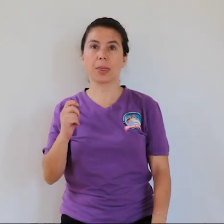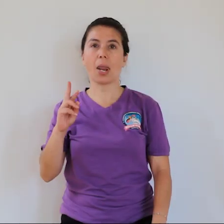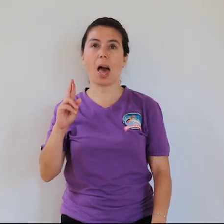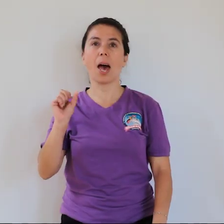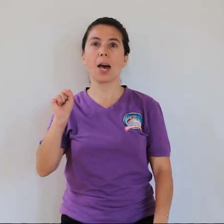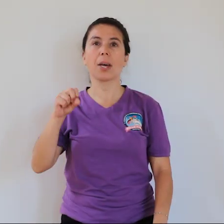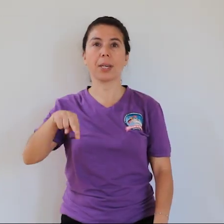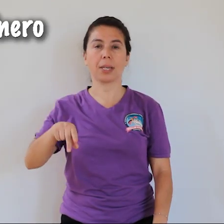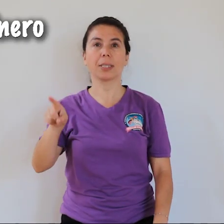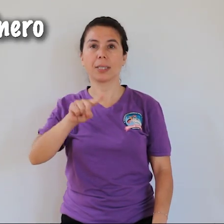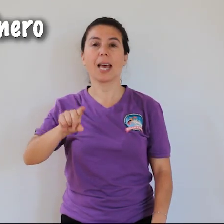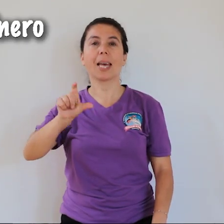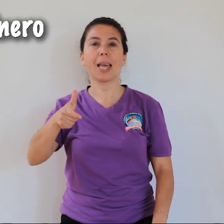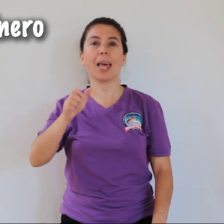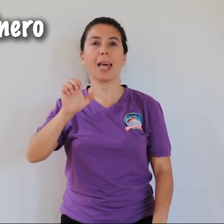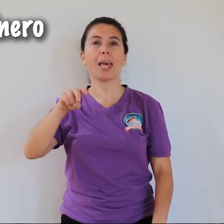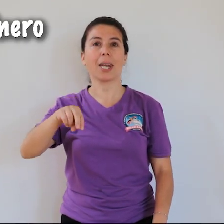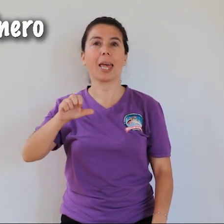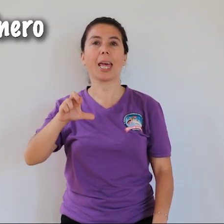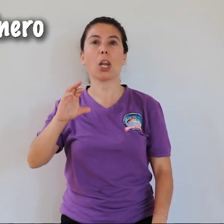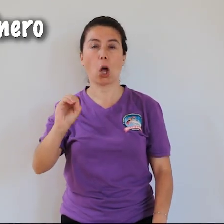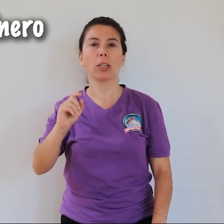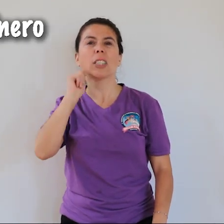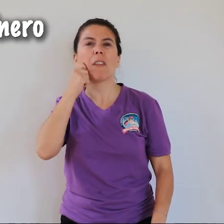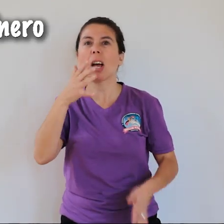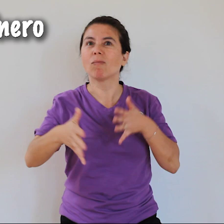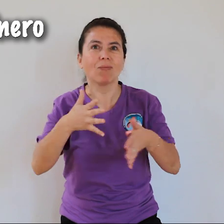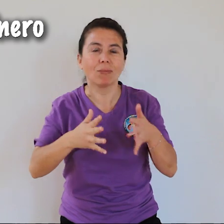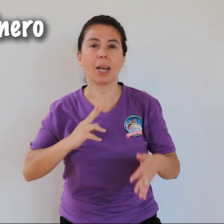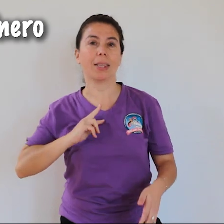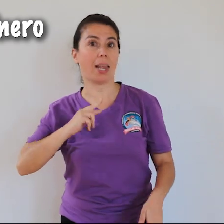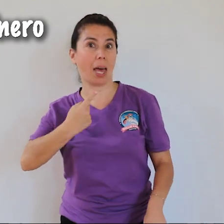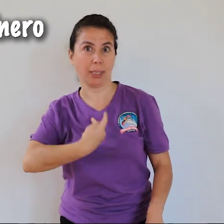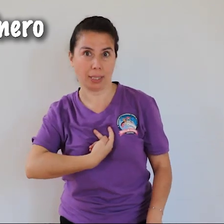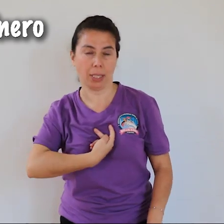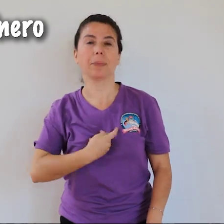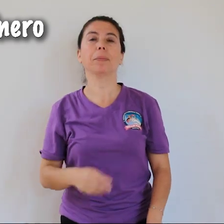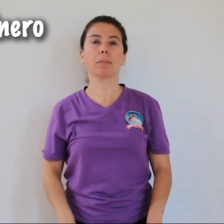Transgénero: Estas es la seña.